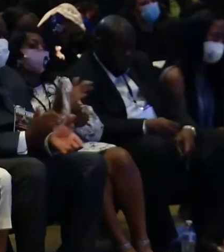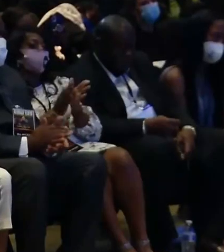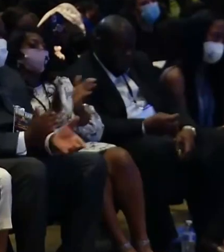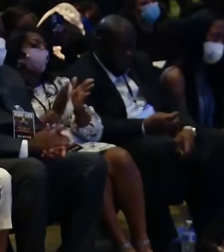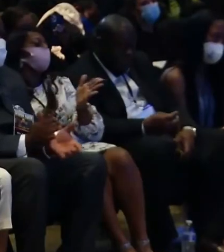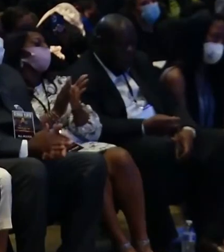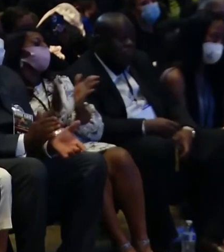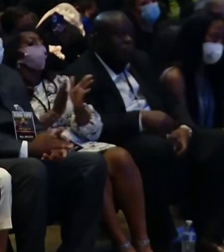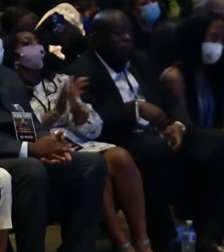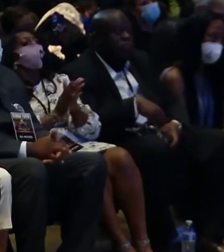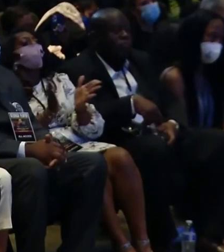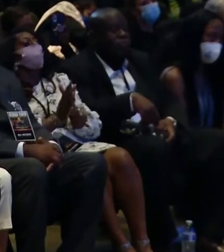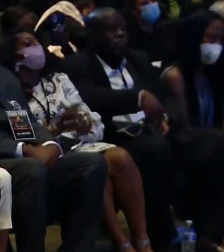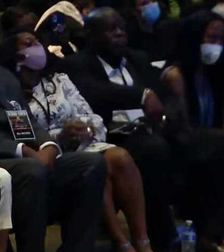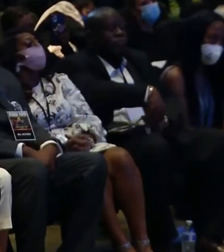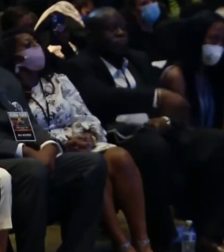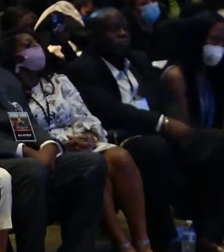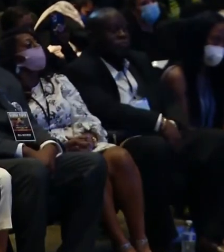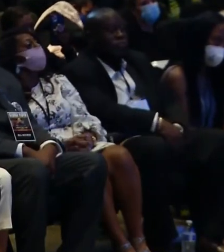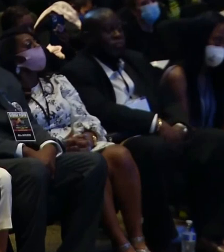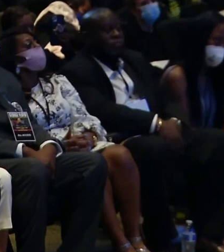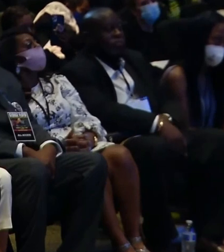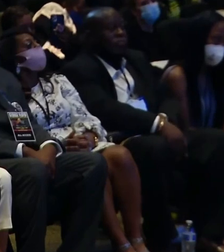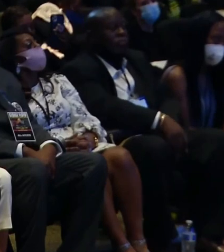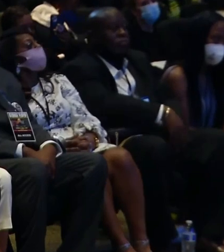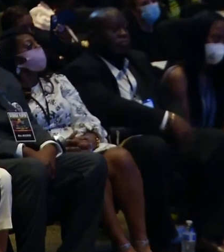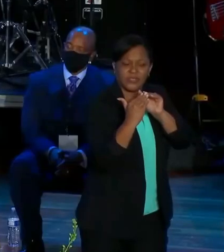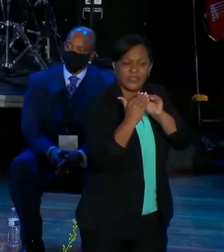De som har brutit mot lagar borde svara för detta, vilka lagar de än har brutit mot